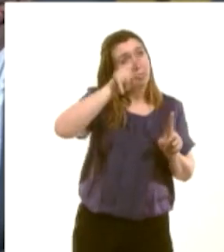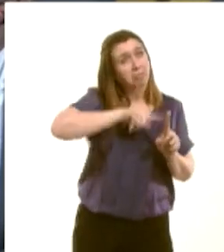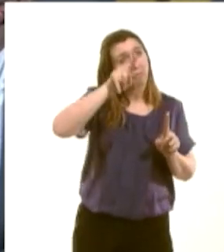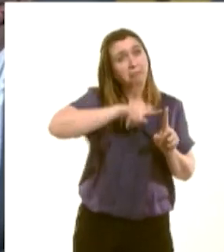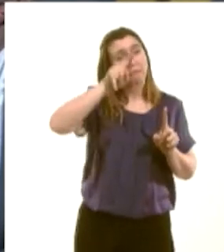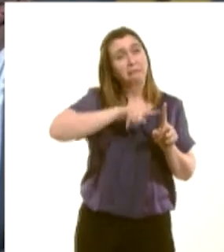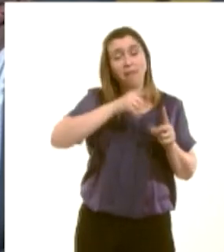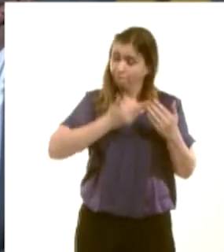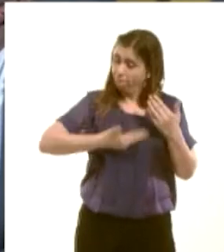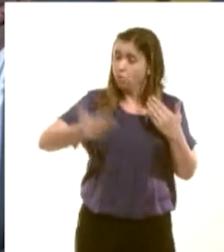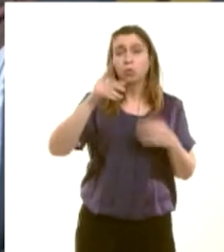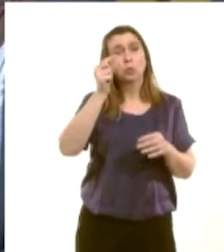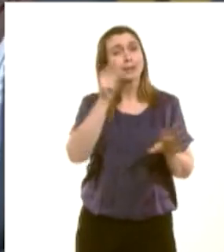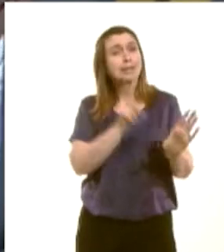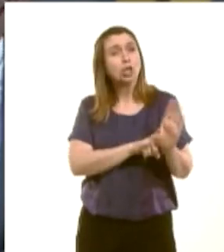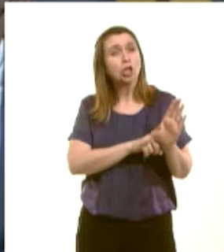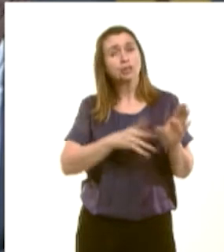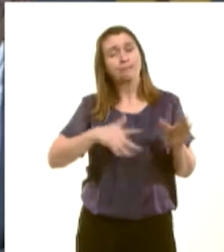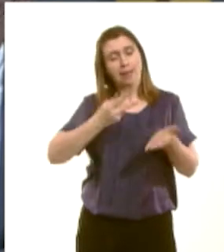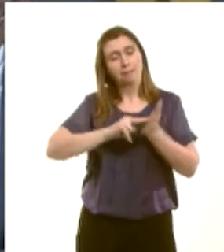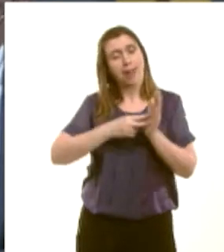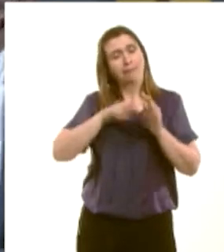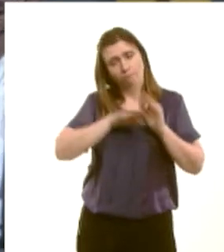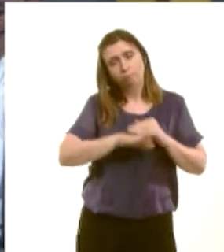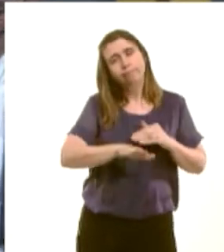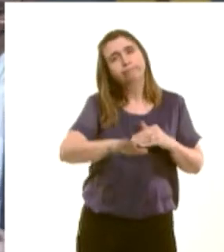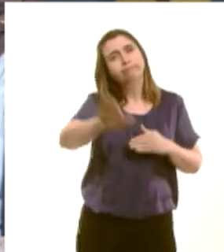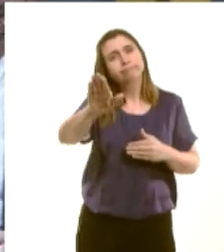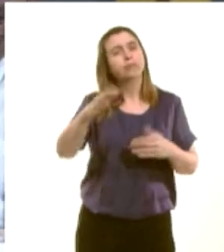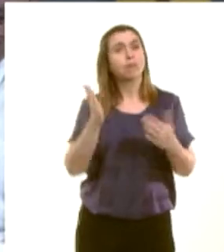agor y gorllewin i drafnidiaeth gyhoeddus a chysylltu trefi pwysig fel Caerfyrddin ac